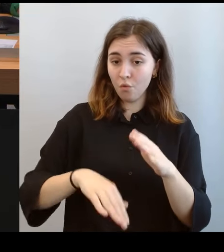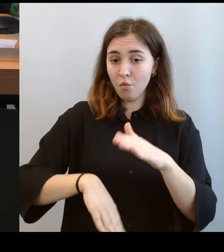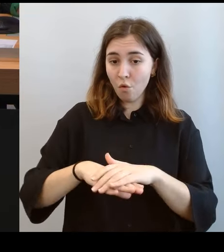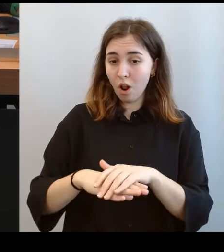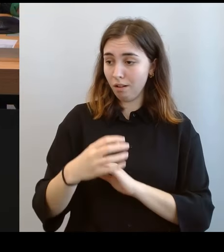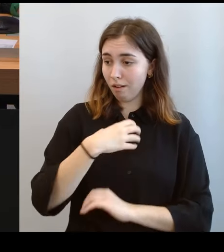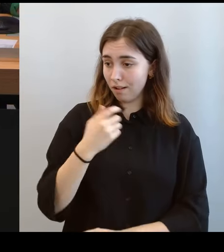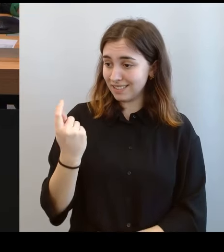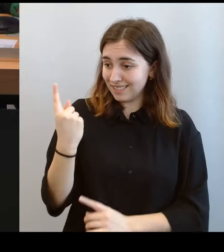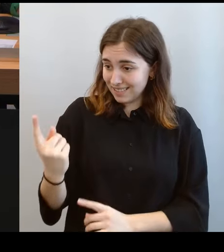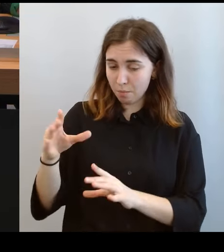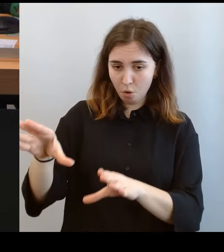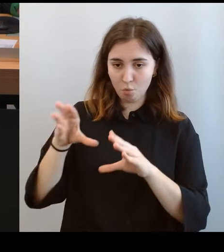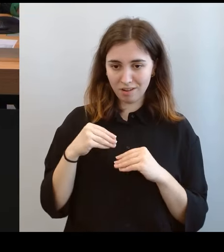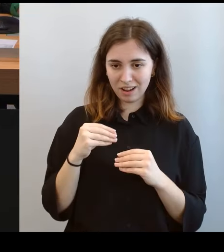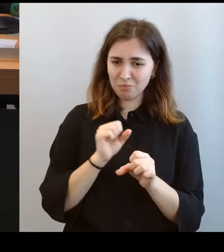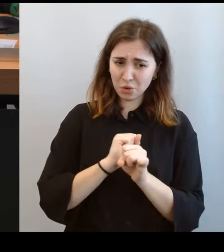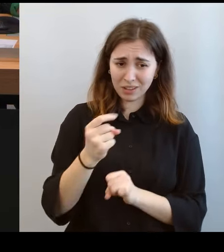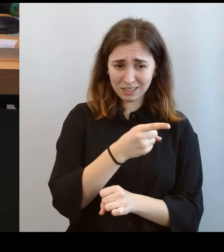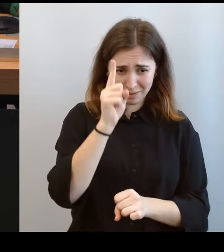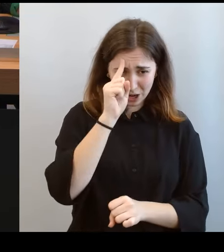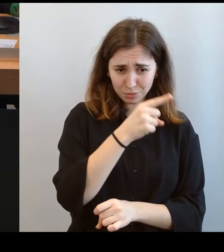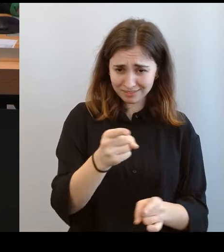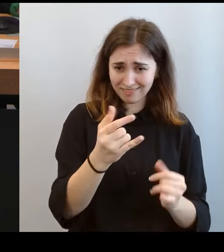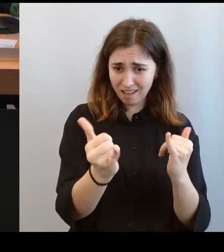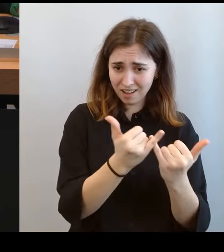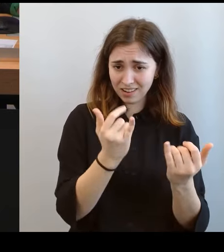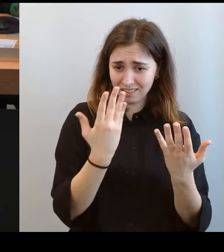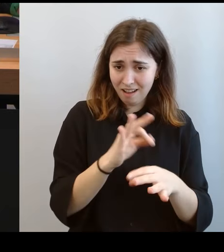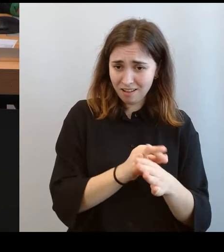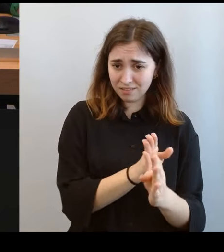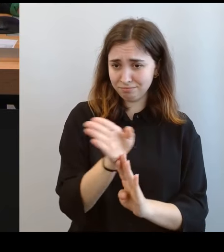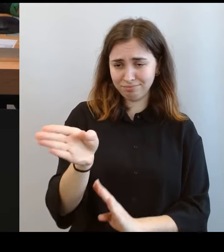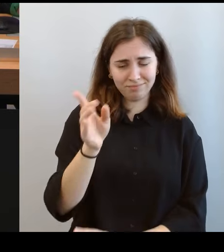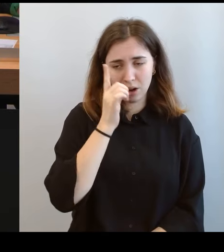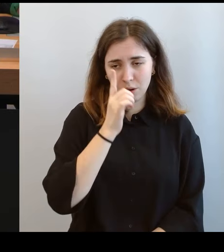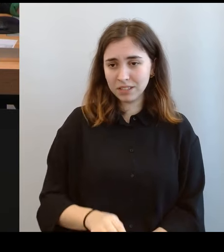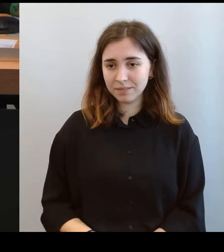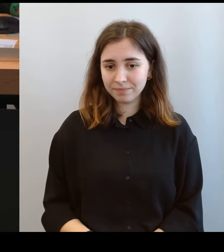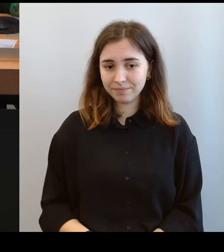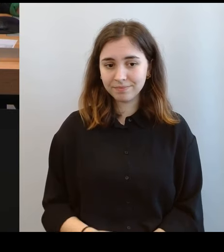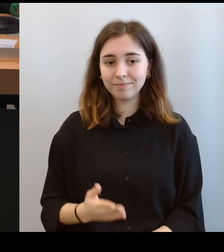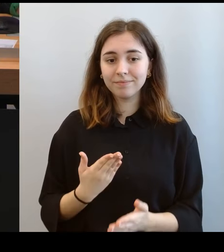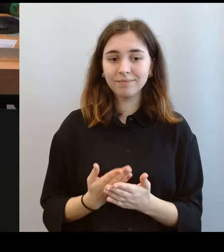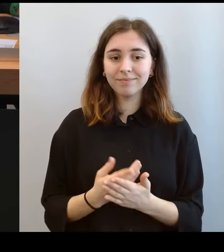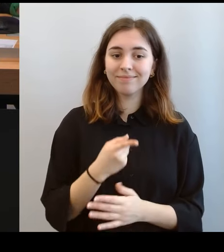Diese Gruppe ist aber eine wesentliche Zielgruppe, in der die Fachärzte dann fast ausnahmslos die Kinder entdecken,